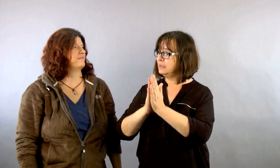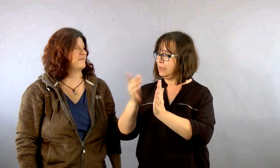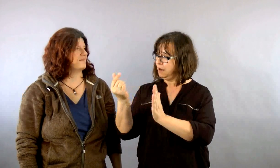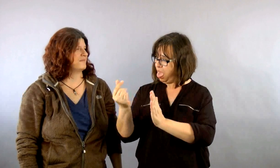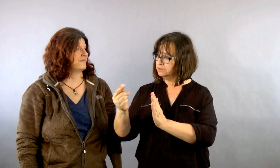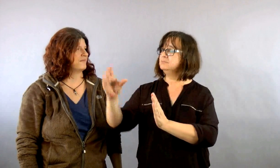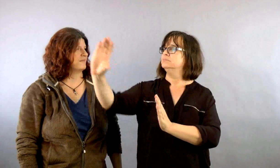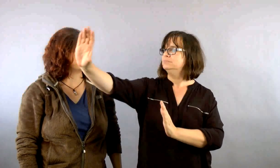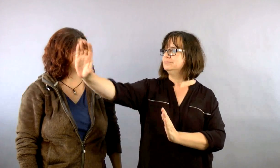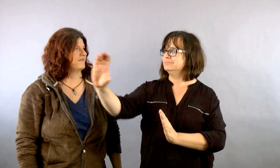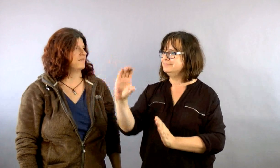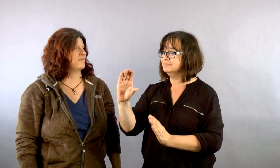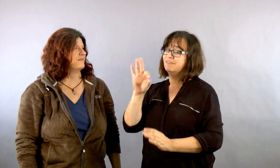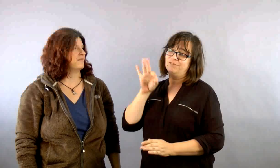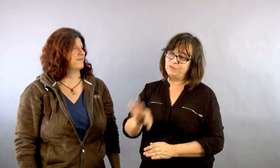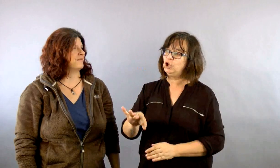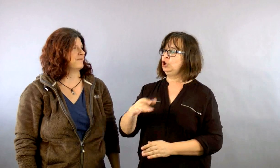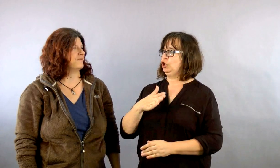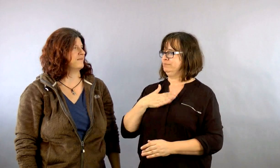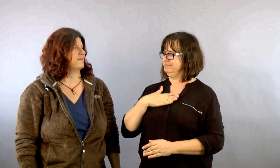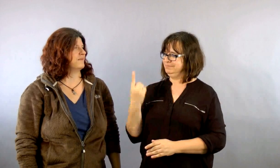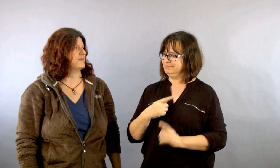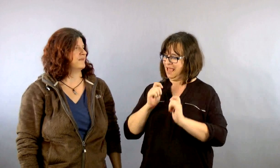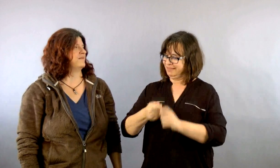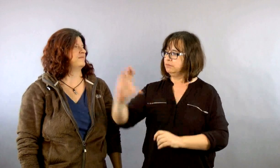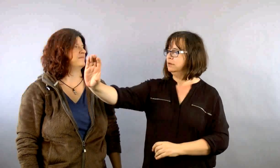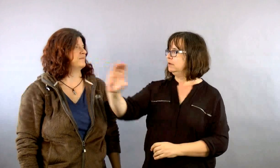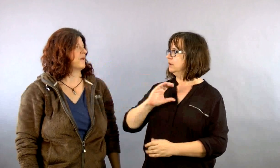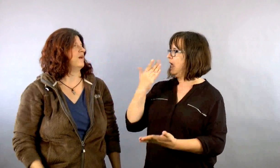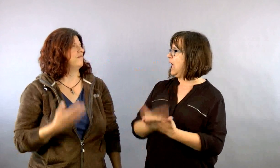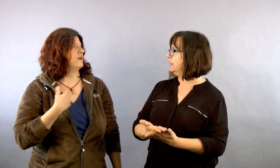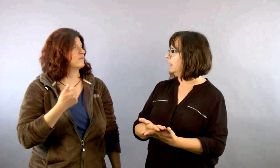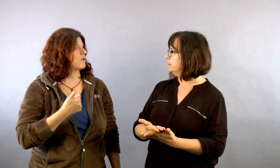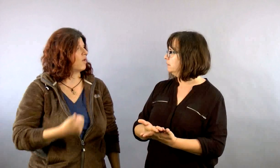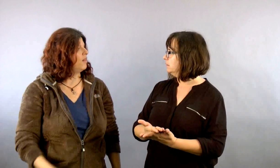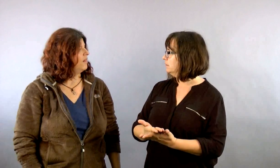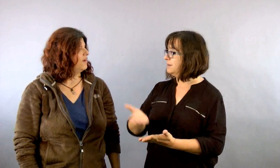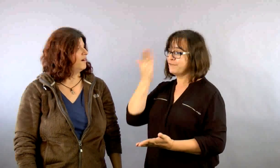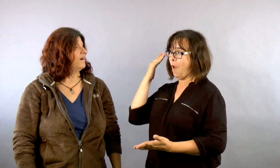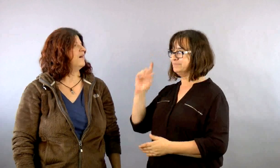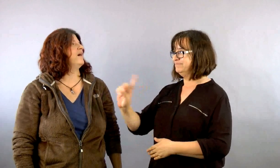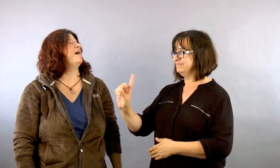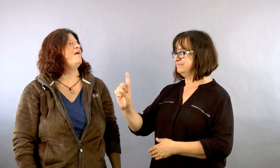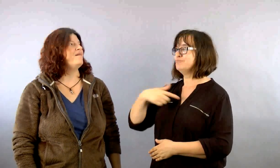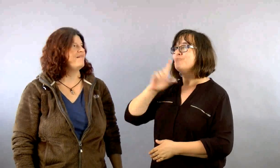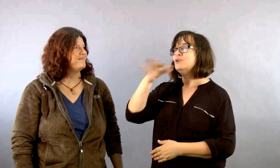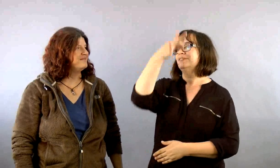auch selbst Kirchgeld bekommen. Bisher ist das nicht so.